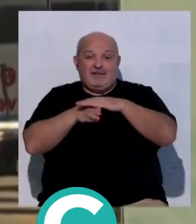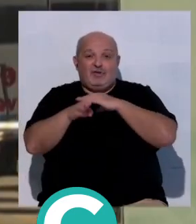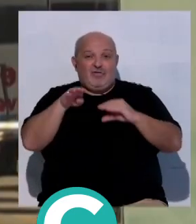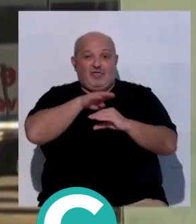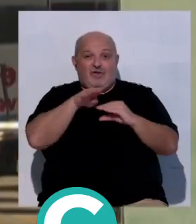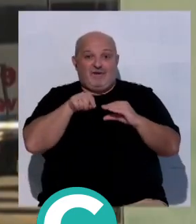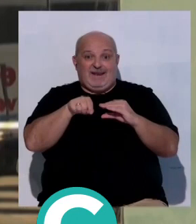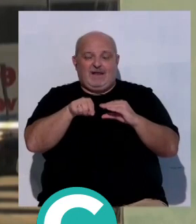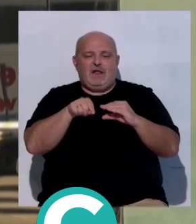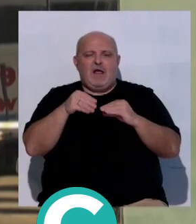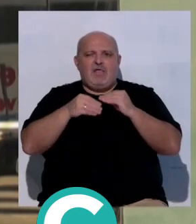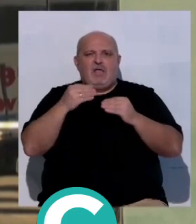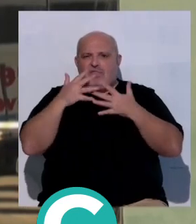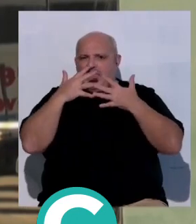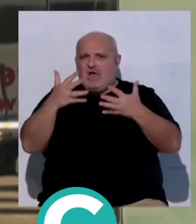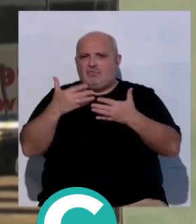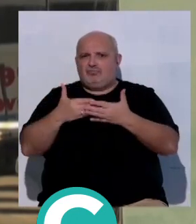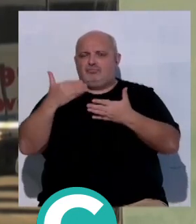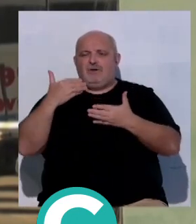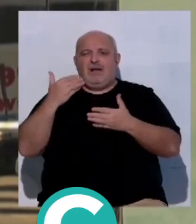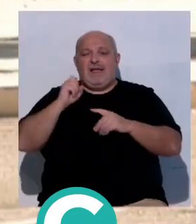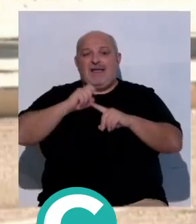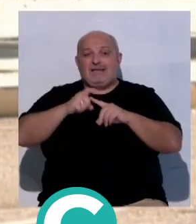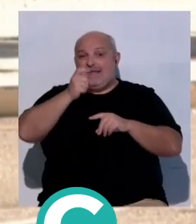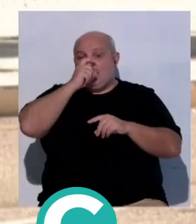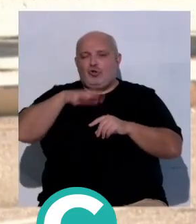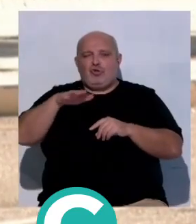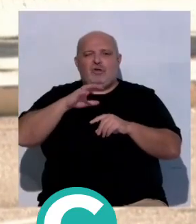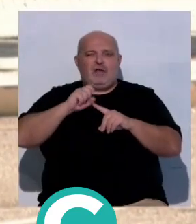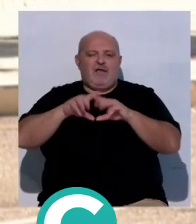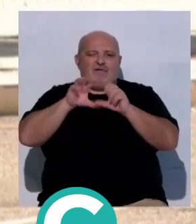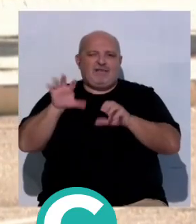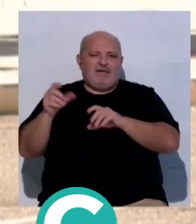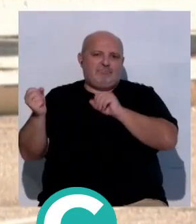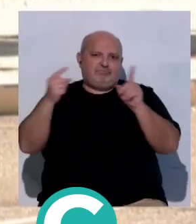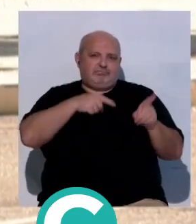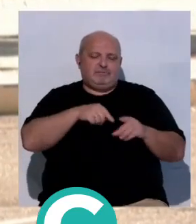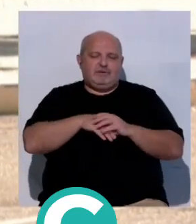se trasladó hace una década desde su anterior ubicación en el edificio valcárcel realizó los